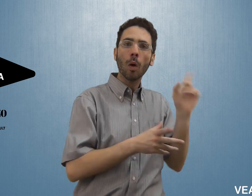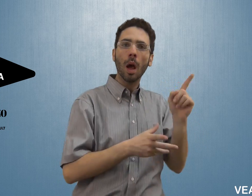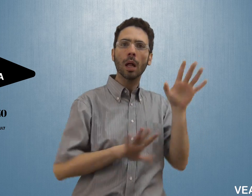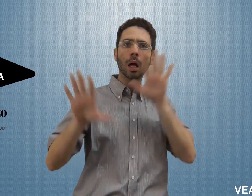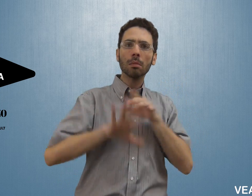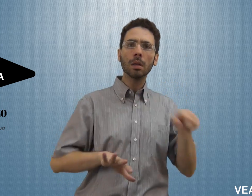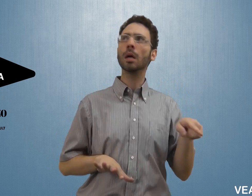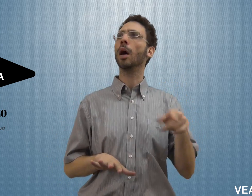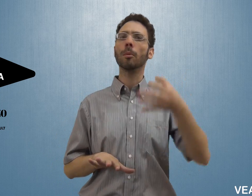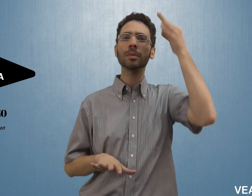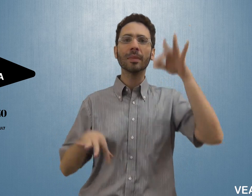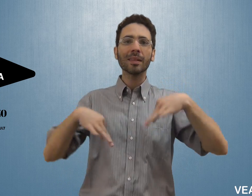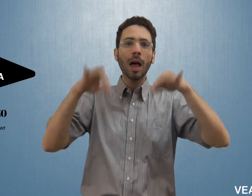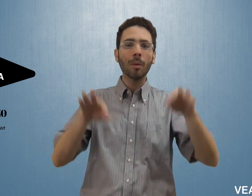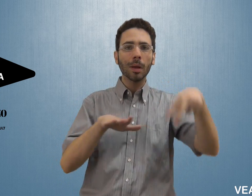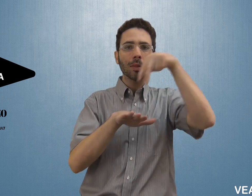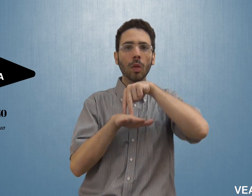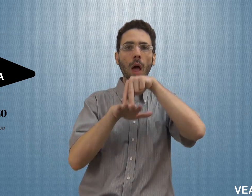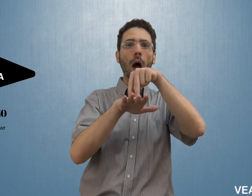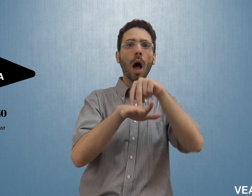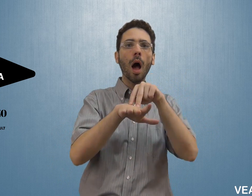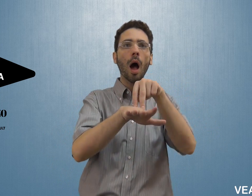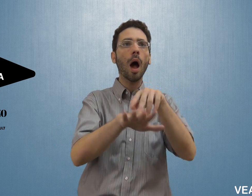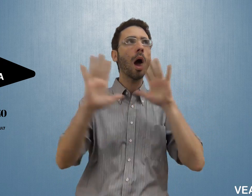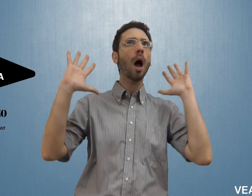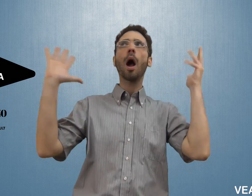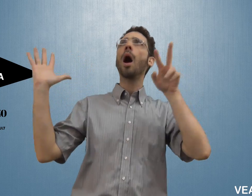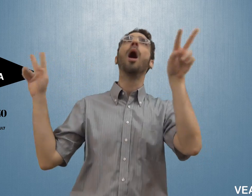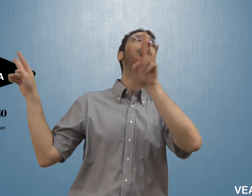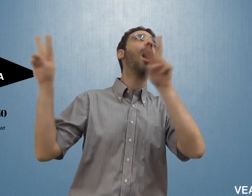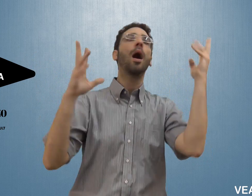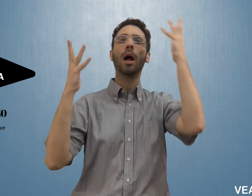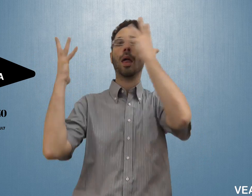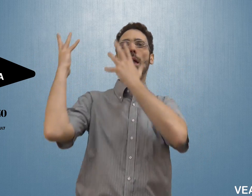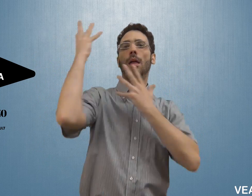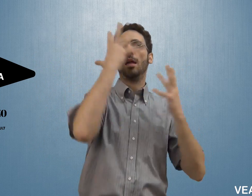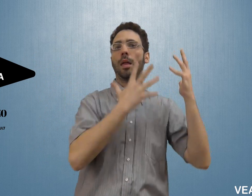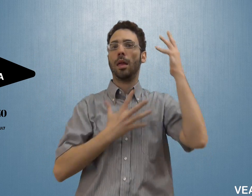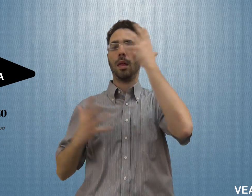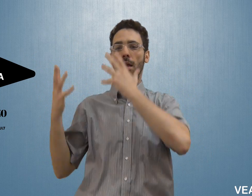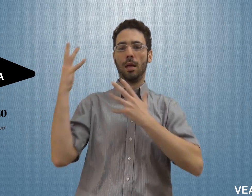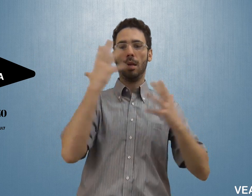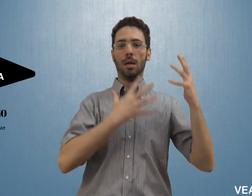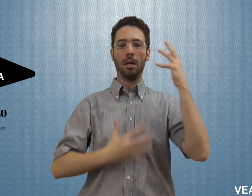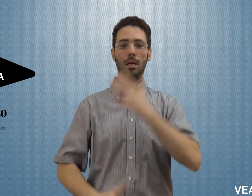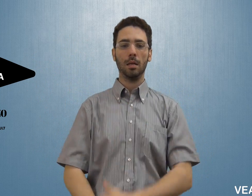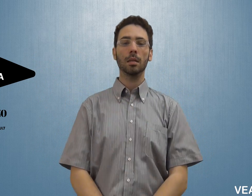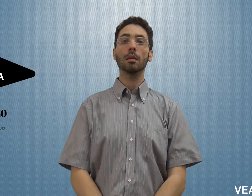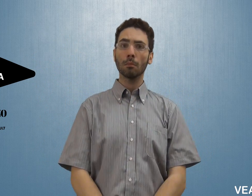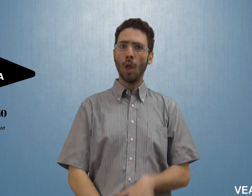quasi un effetto di levitazione dal suolo, scollamento o distacco,